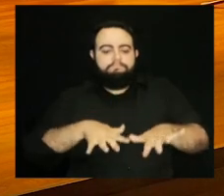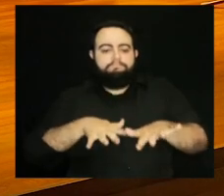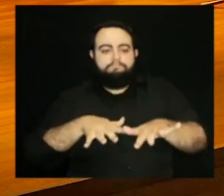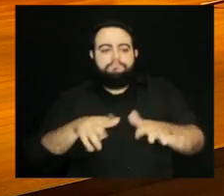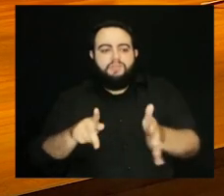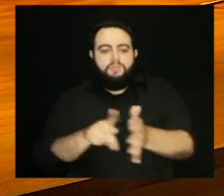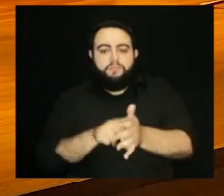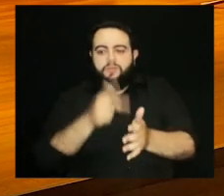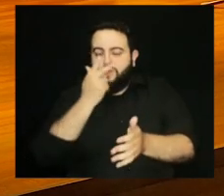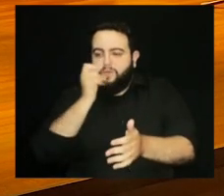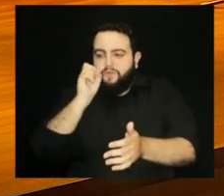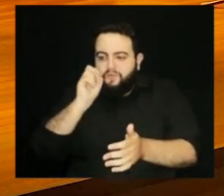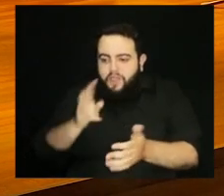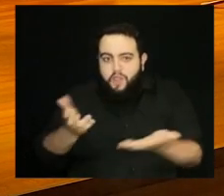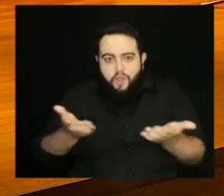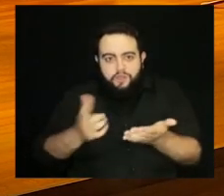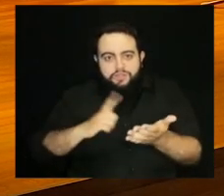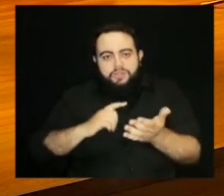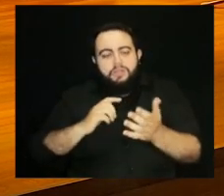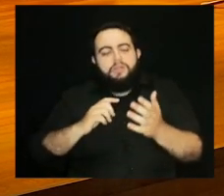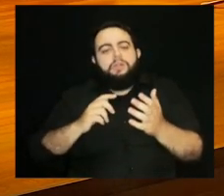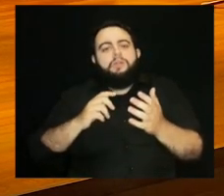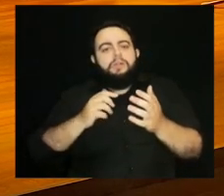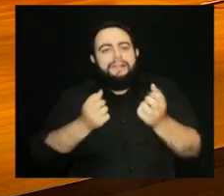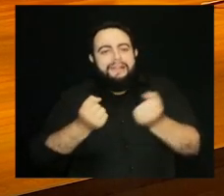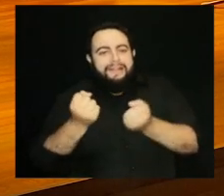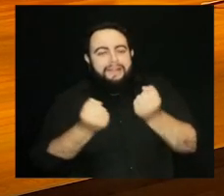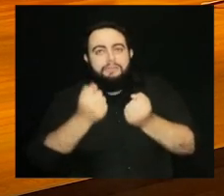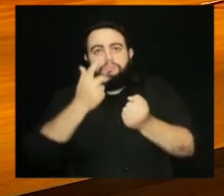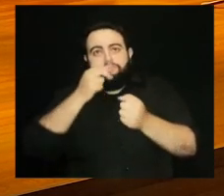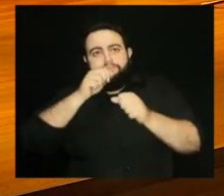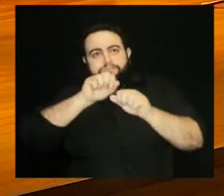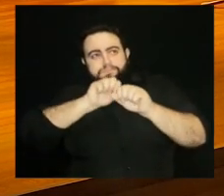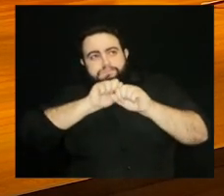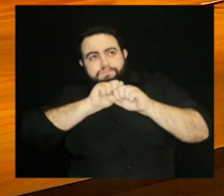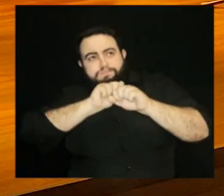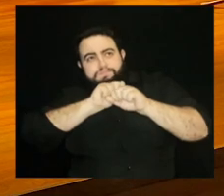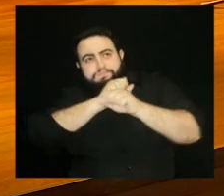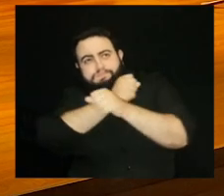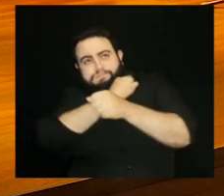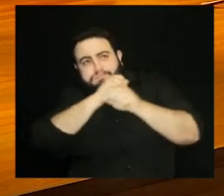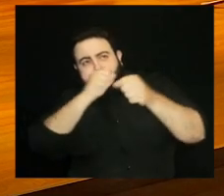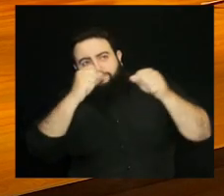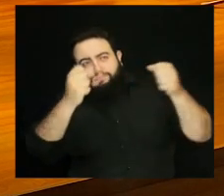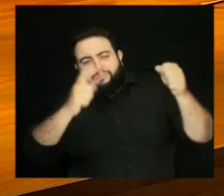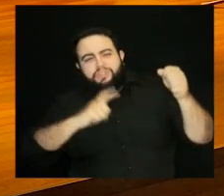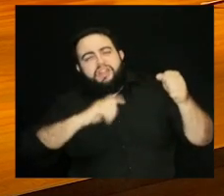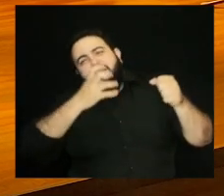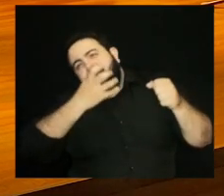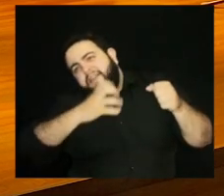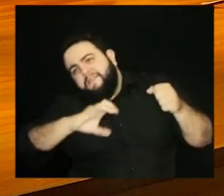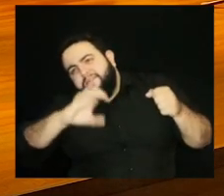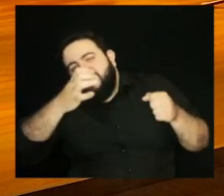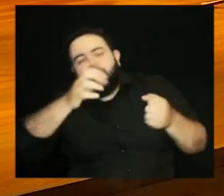com grandes carros alegóricos, com elefante, com o diabo a quatro, passando ali pelo centro e